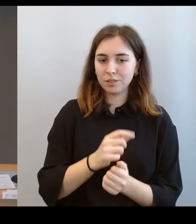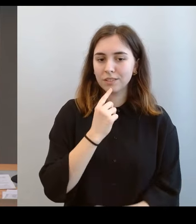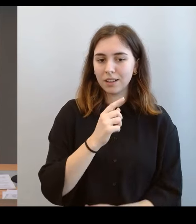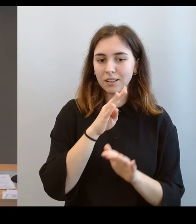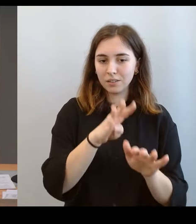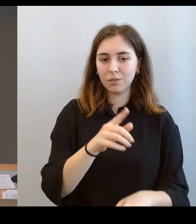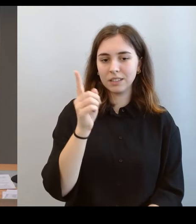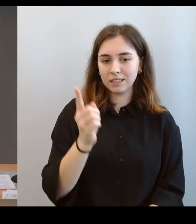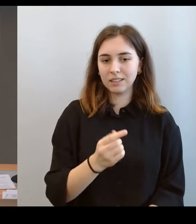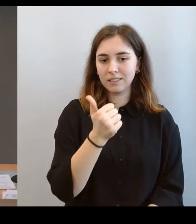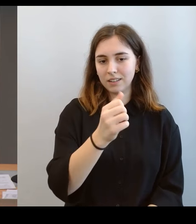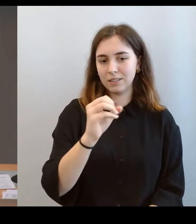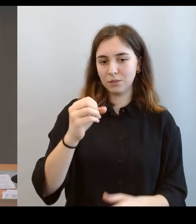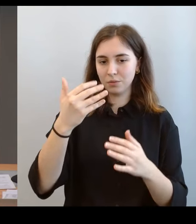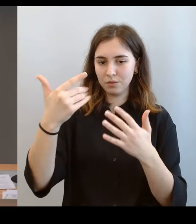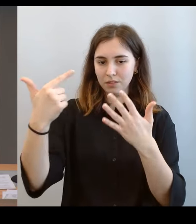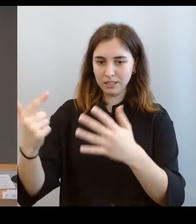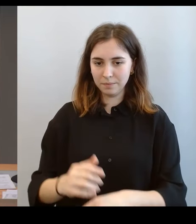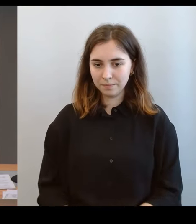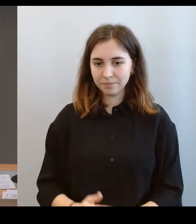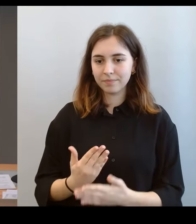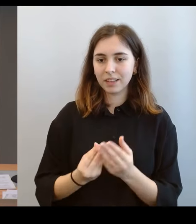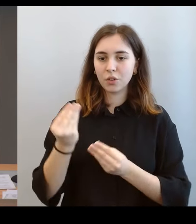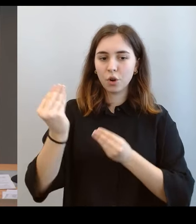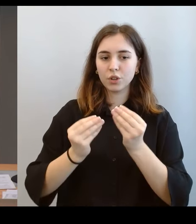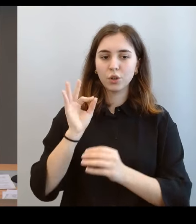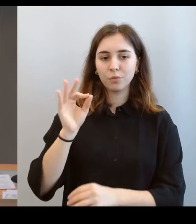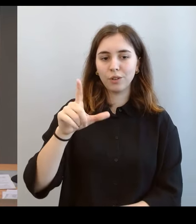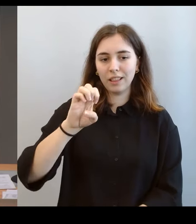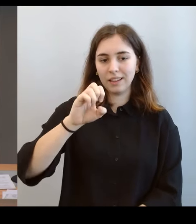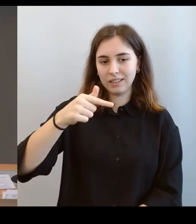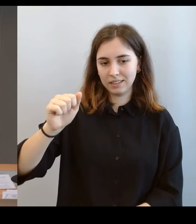des Lette Vereins, sowie Tagesordnungspunkt zehn Drucksache